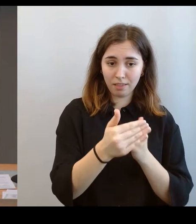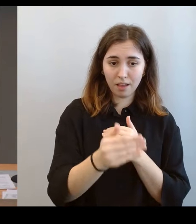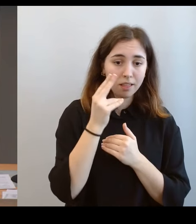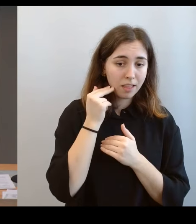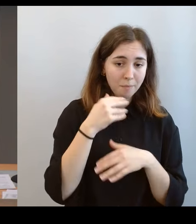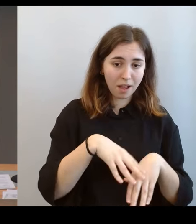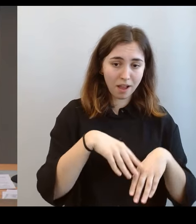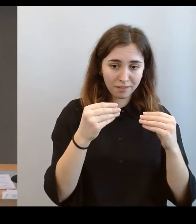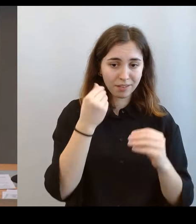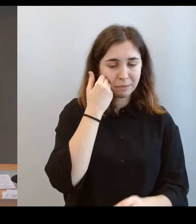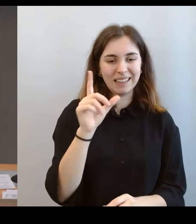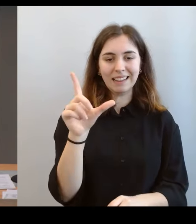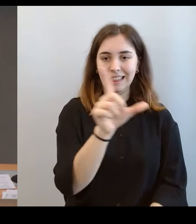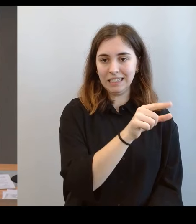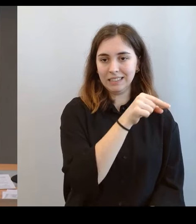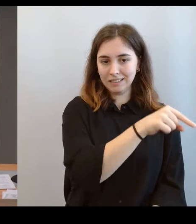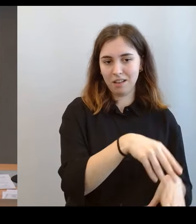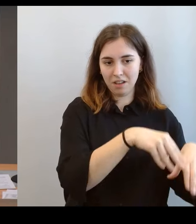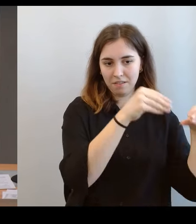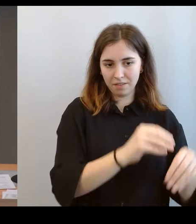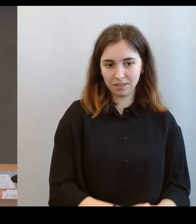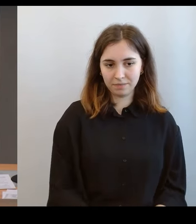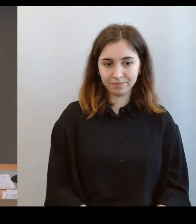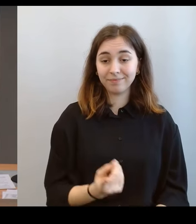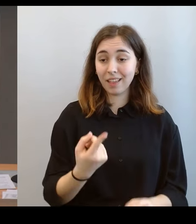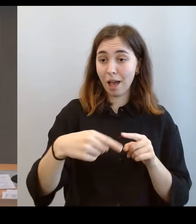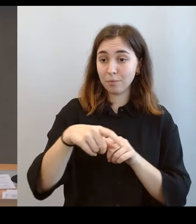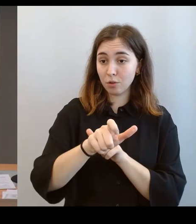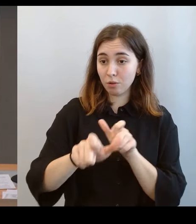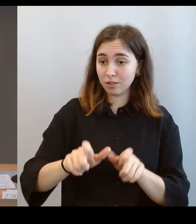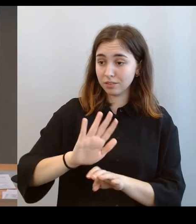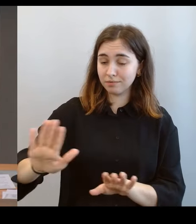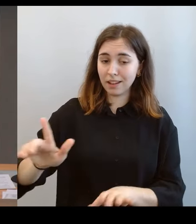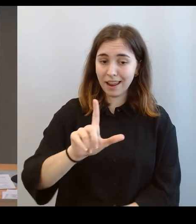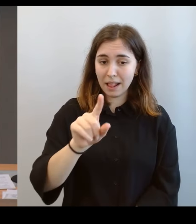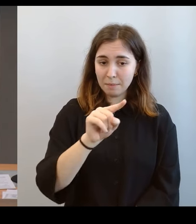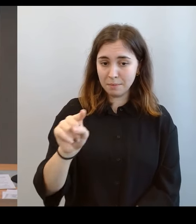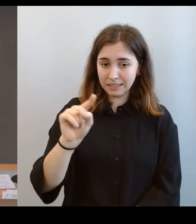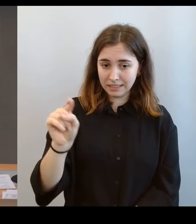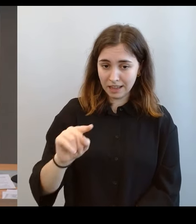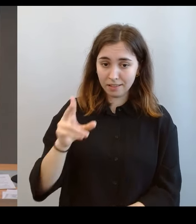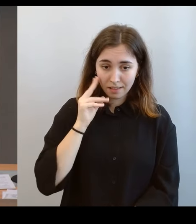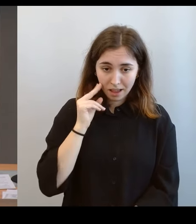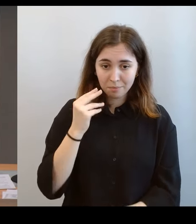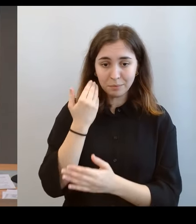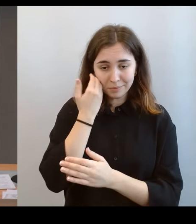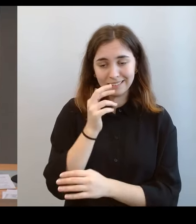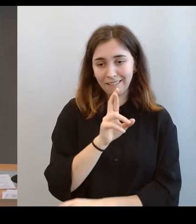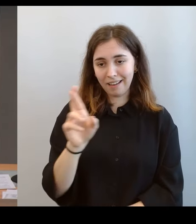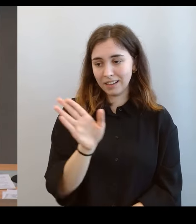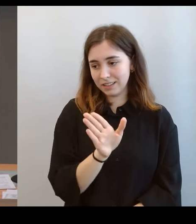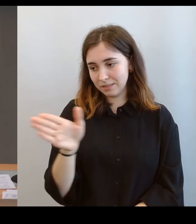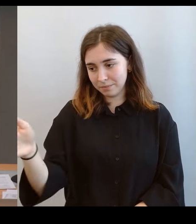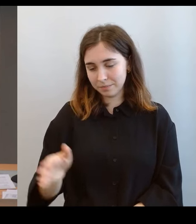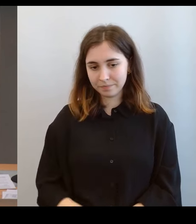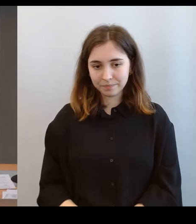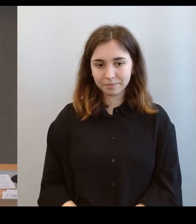Abgeordnete, deren Namen mit L bis Z beginnen, nutzen bitte die rechte Seite. Ich weise darauf hin, dass die Fernsehkameras nicht auf die